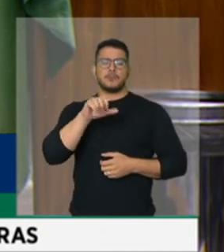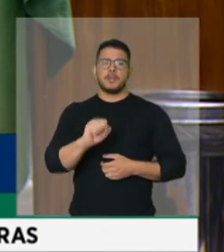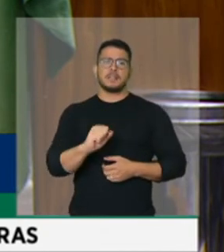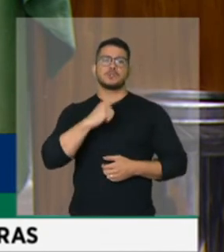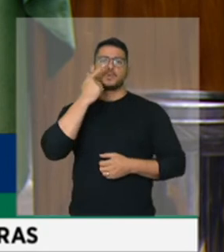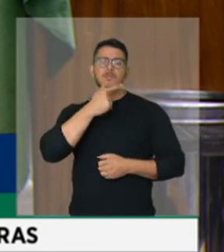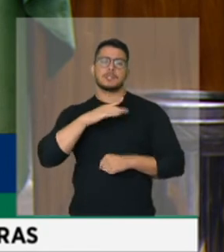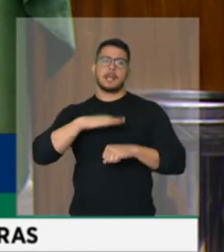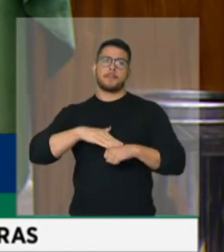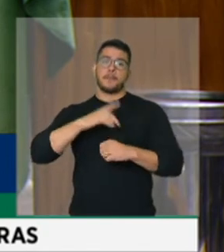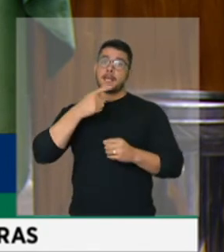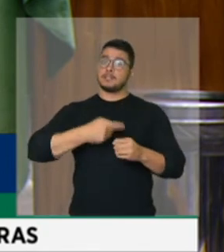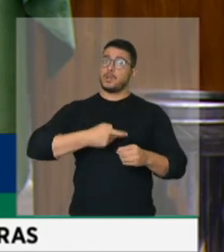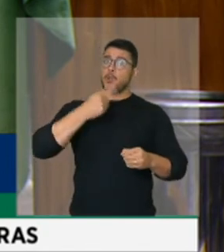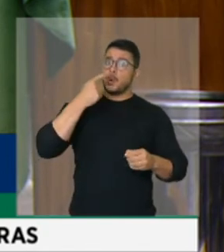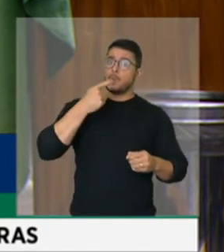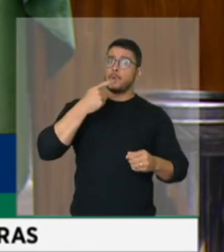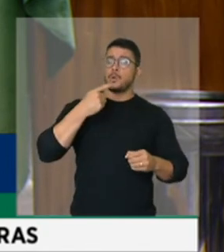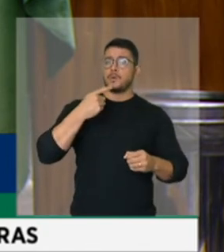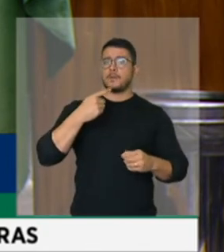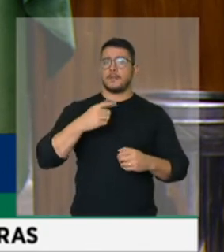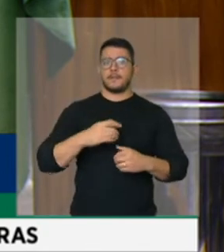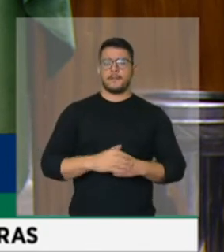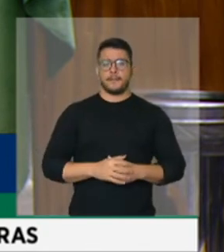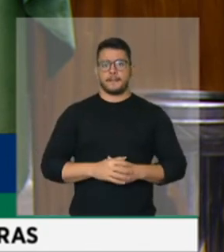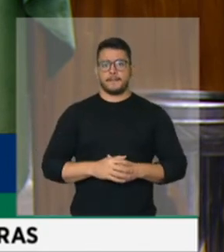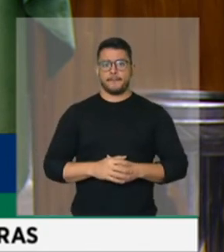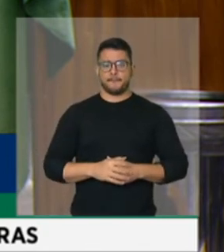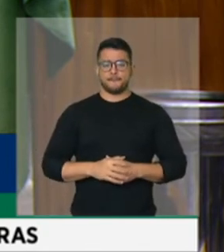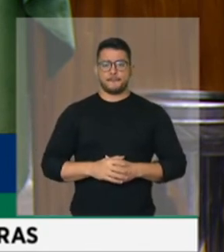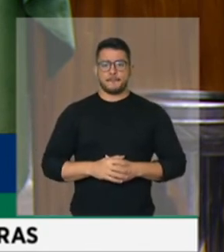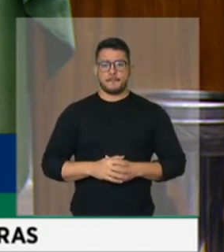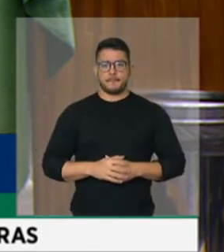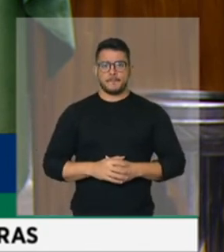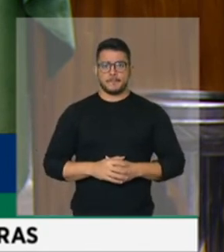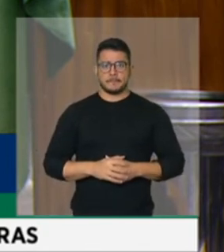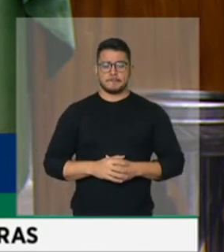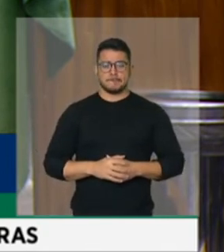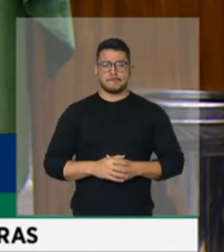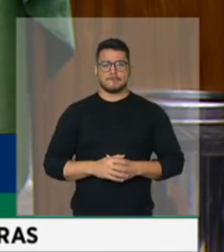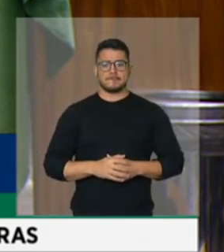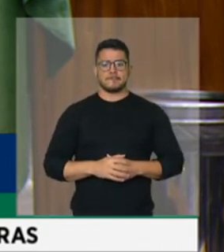BANQUEIROS, PARA O CAPITAL FINANCEIRO INTERNACIONAL NÓS QUEREMOS ELETROBRAS PARA ISSO?